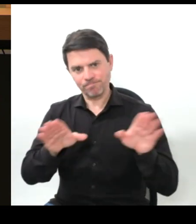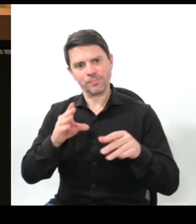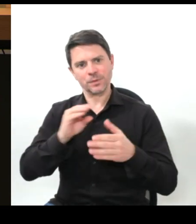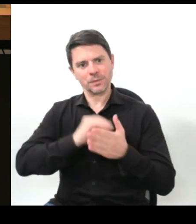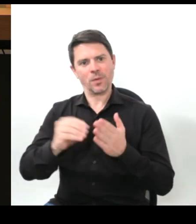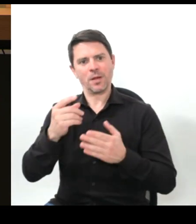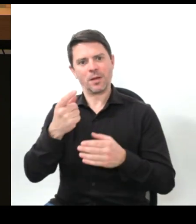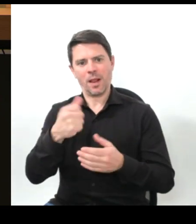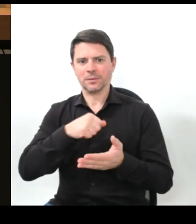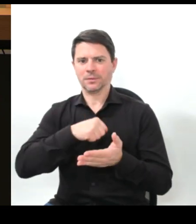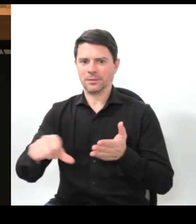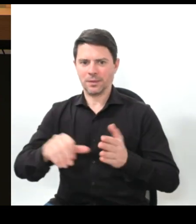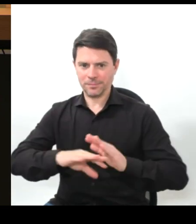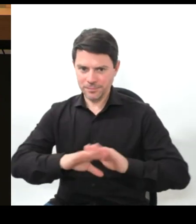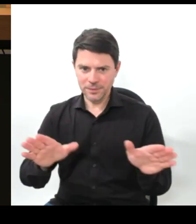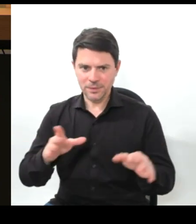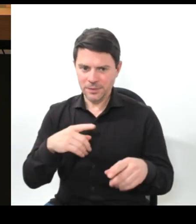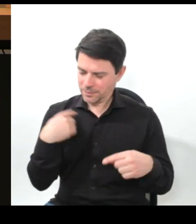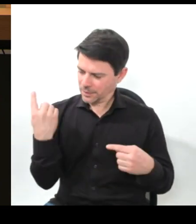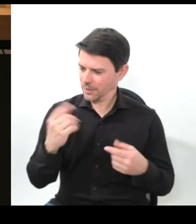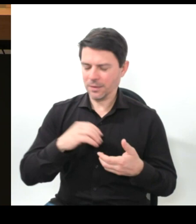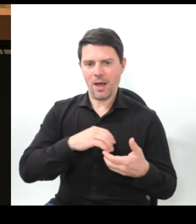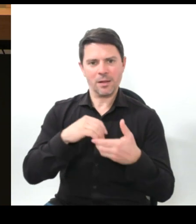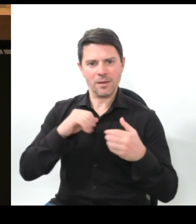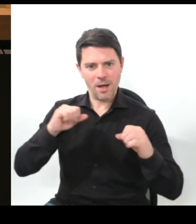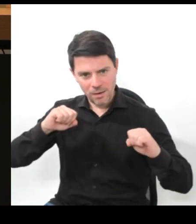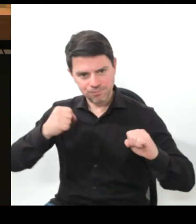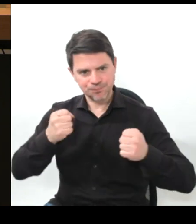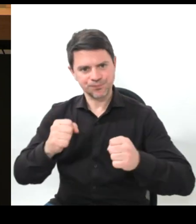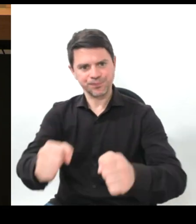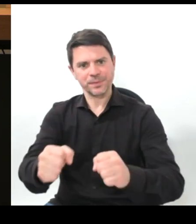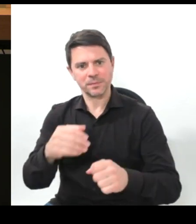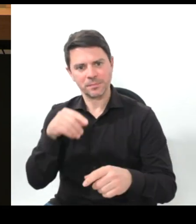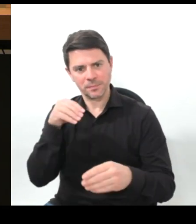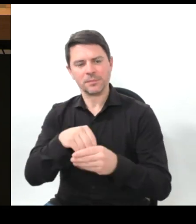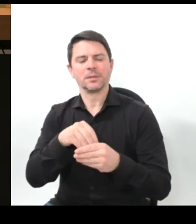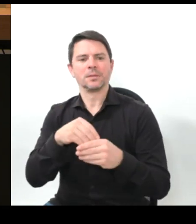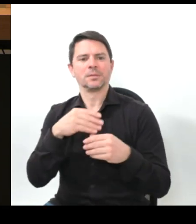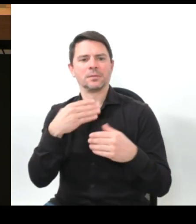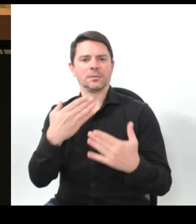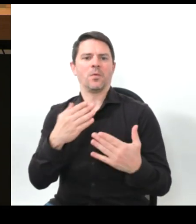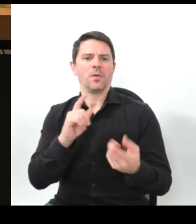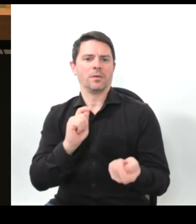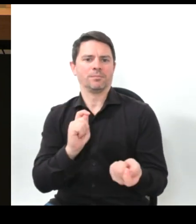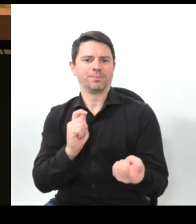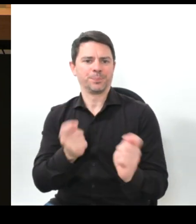bisher ausschließlich positive Signale der Auszubildenden und Schulträger, ob das bisher erreichte Verfahren gibt.